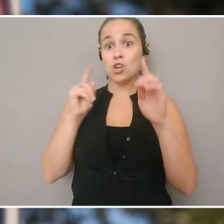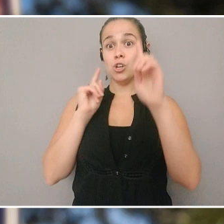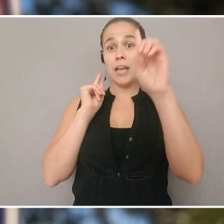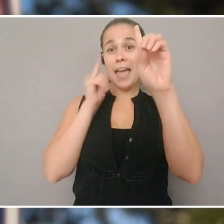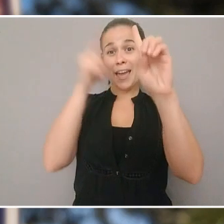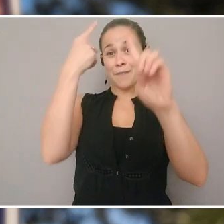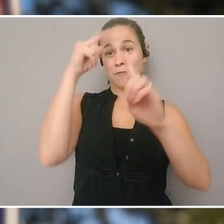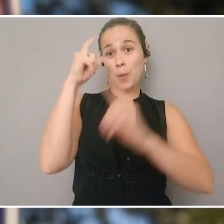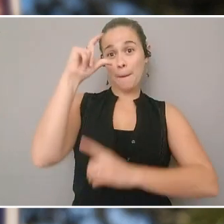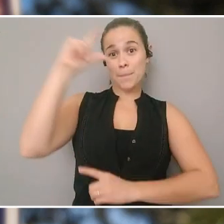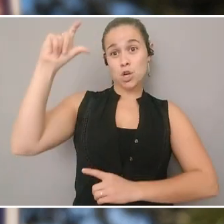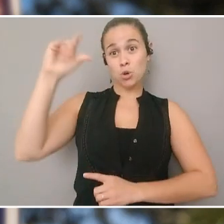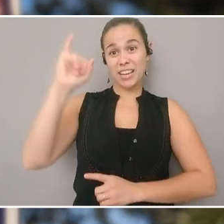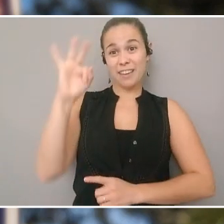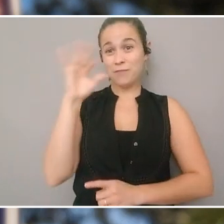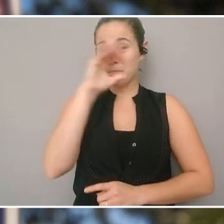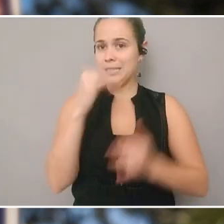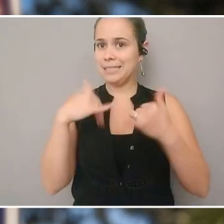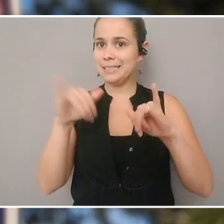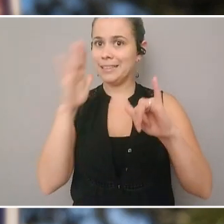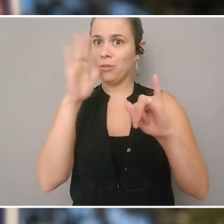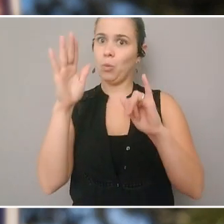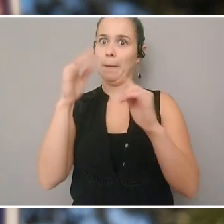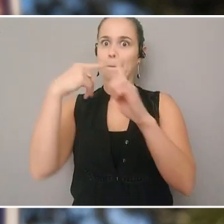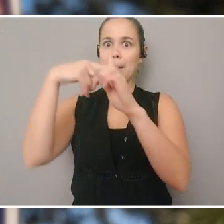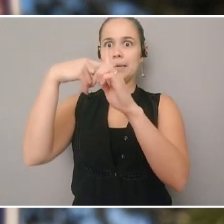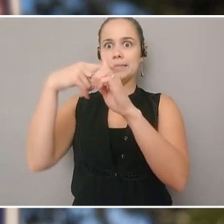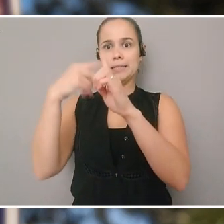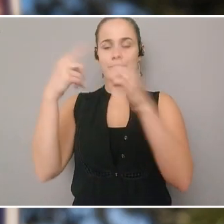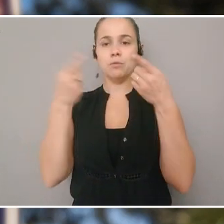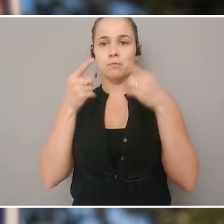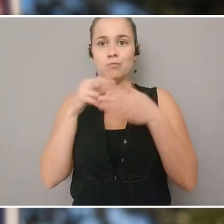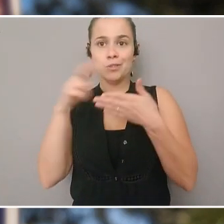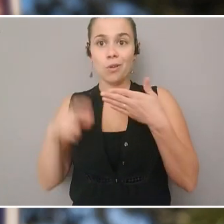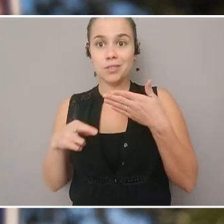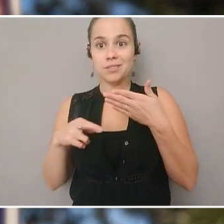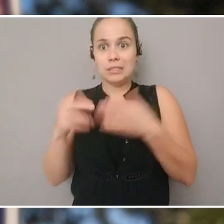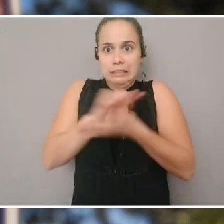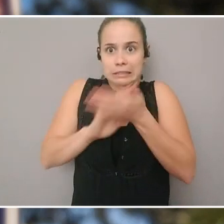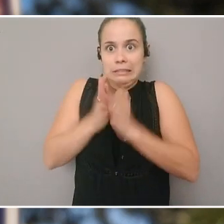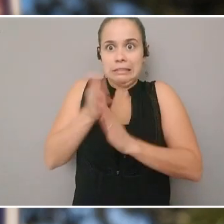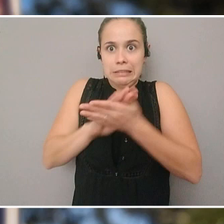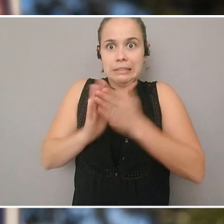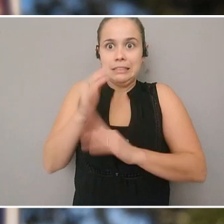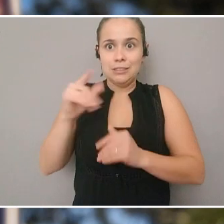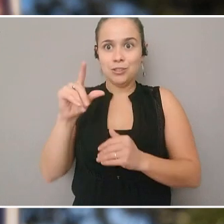Lávese las manos durante 20 segundos con jabón